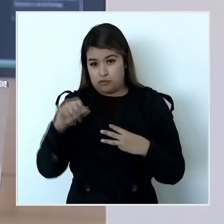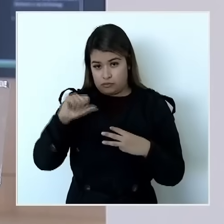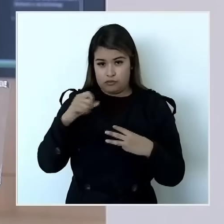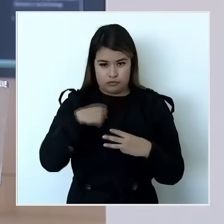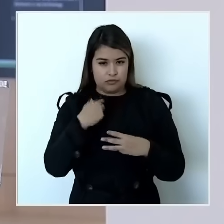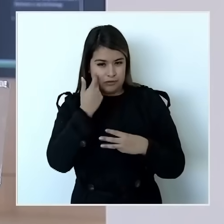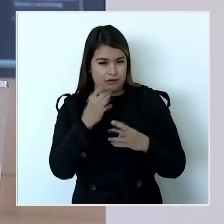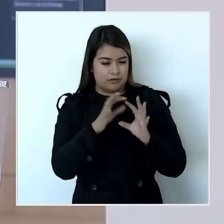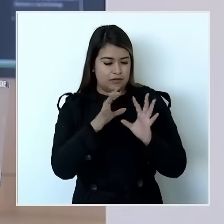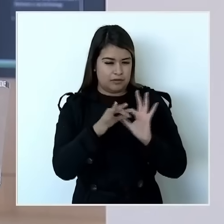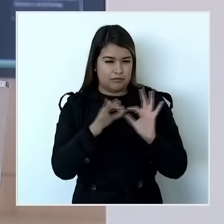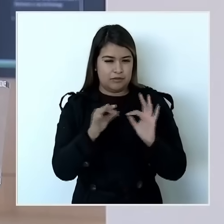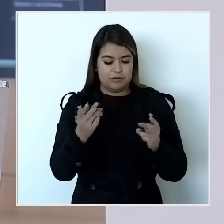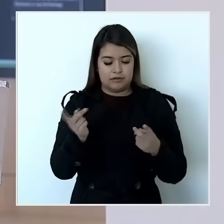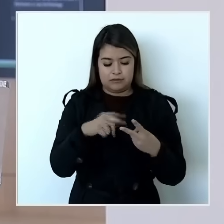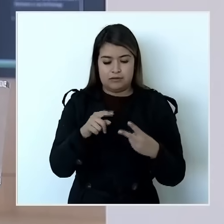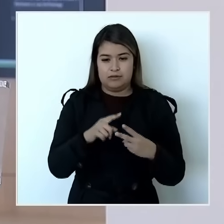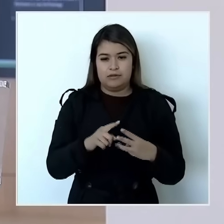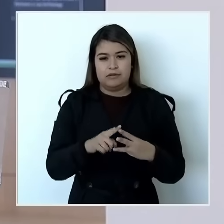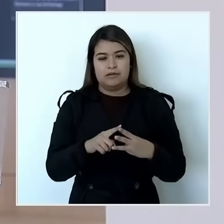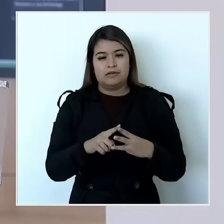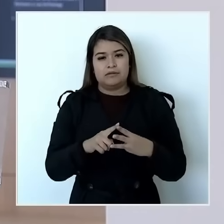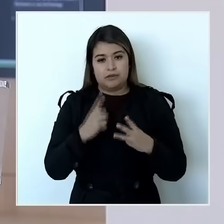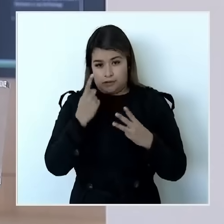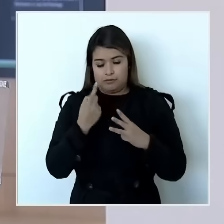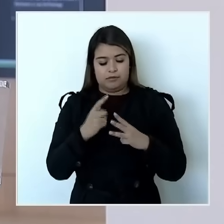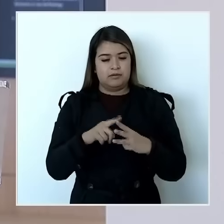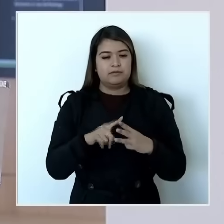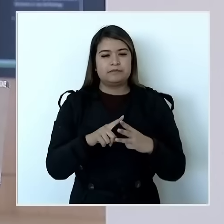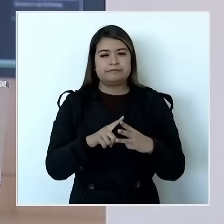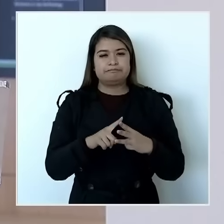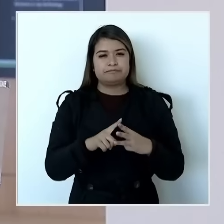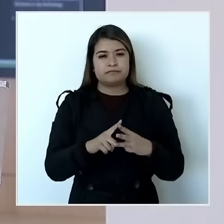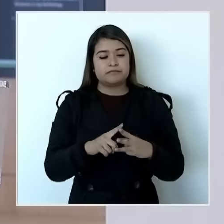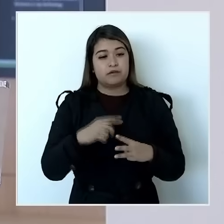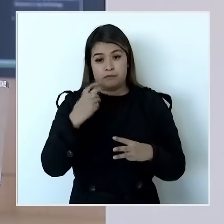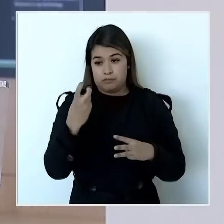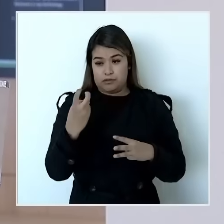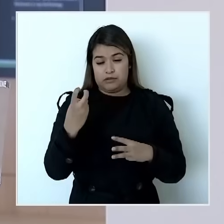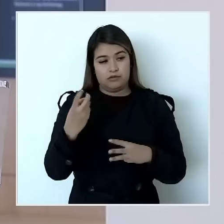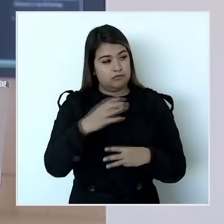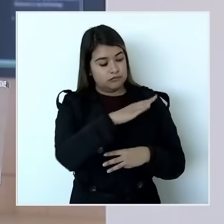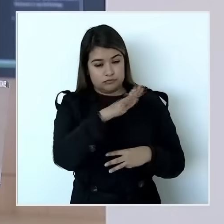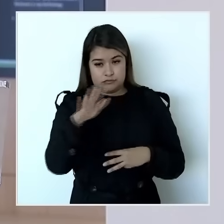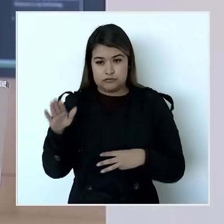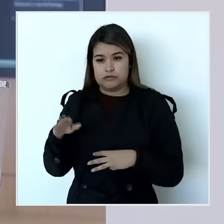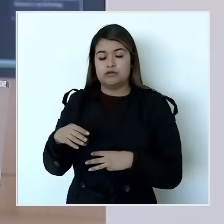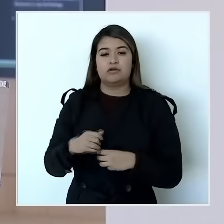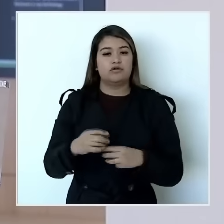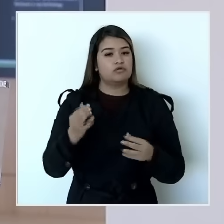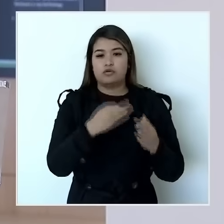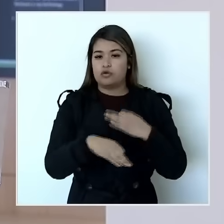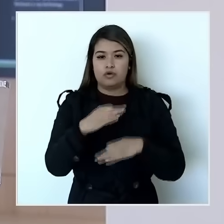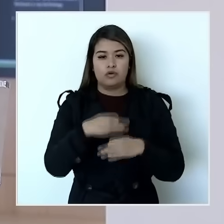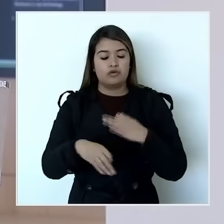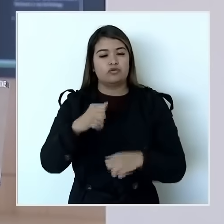en dos de ellas. La primera es la que por formación y vocación busca todo soldado,